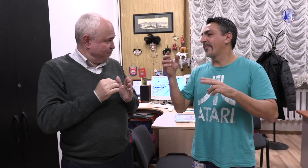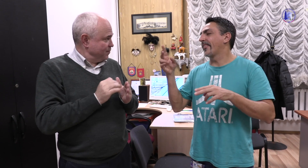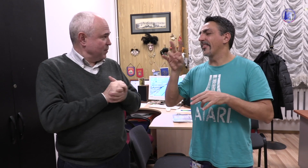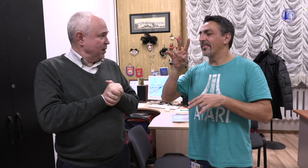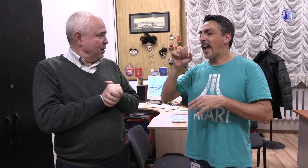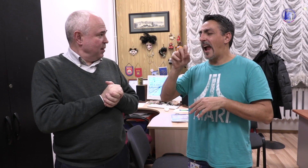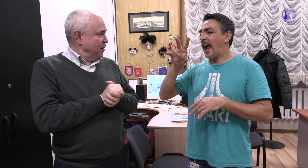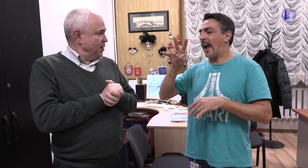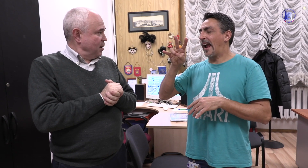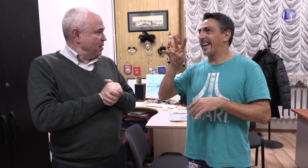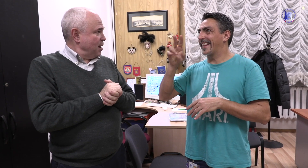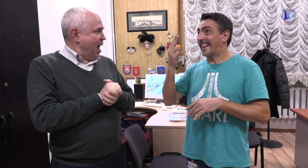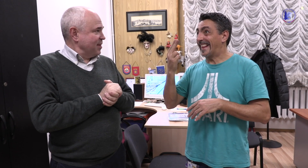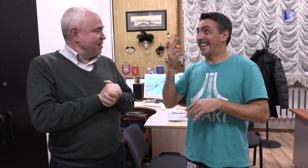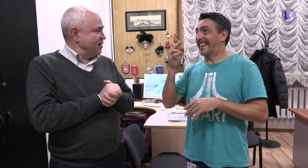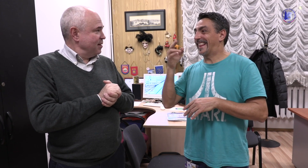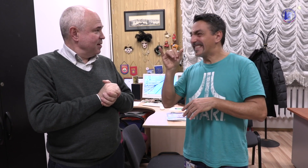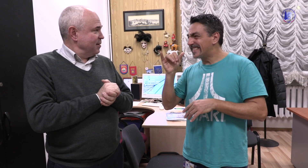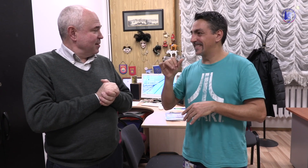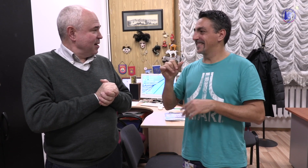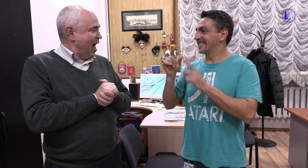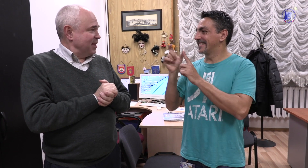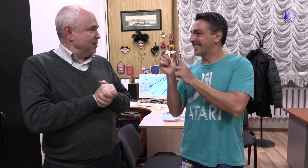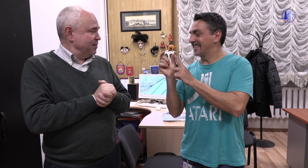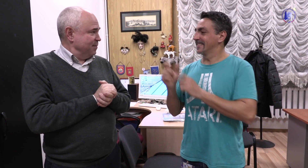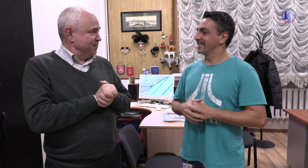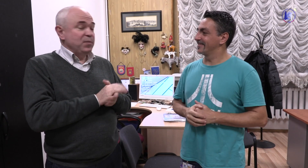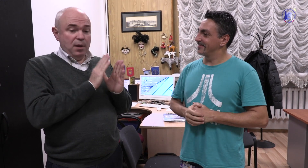Нет, в Нанси.